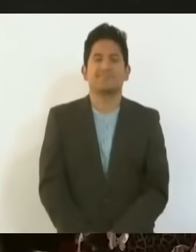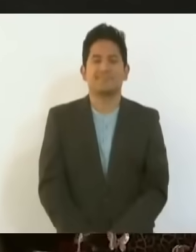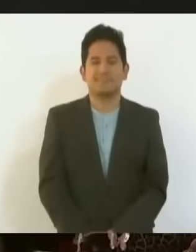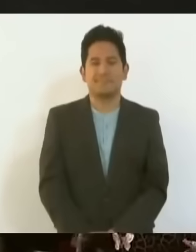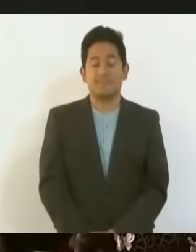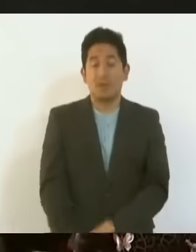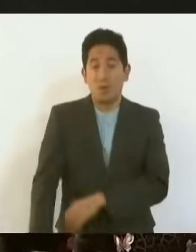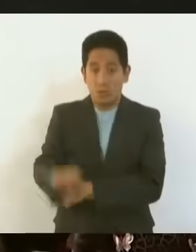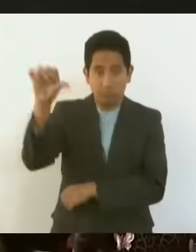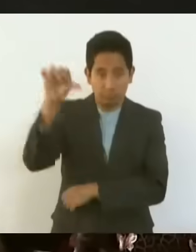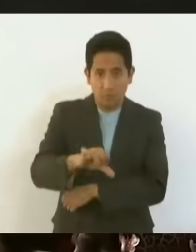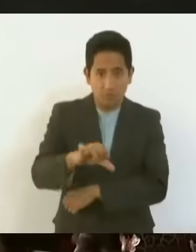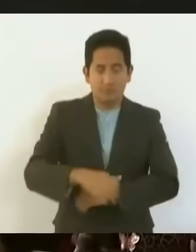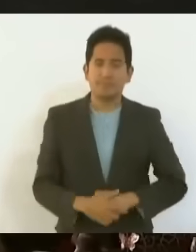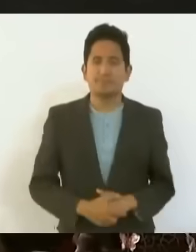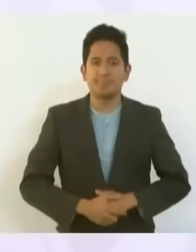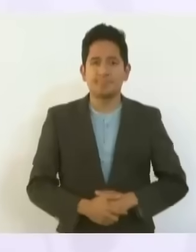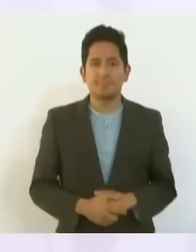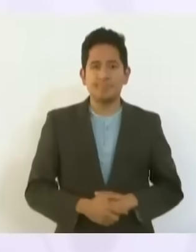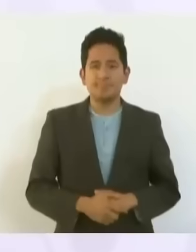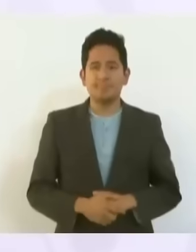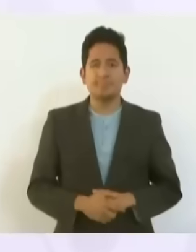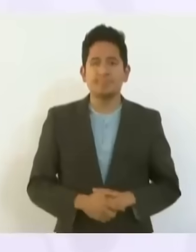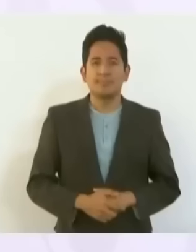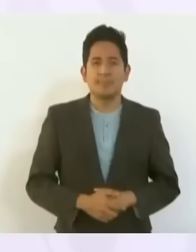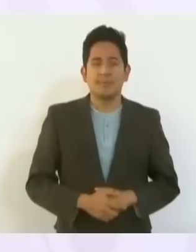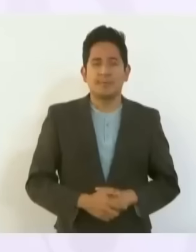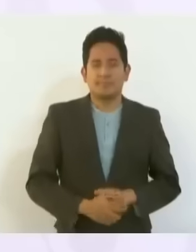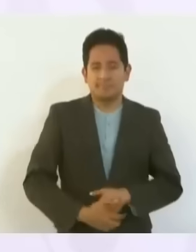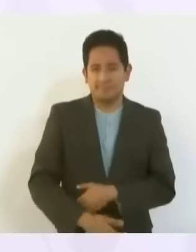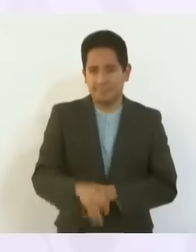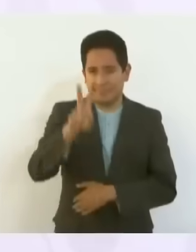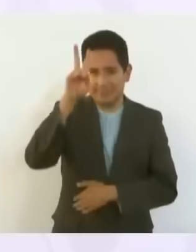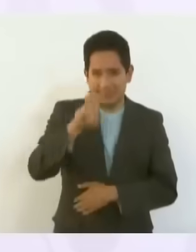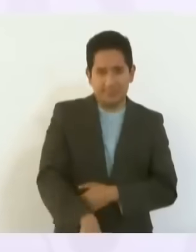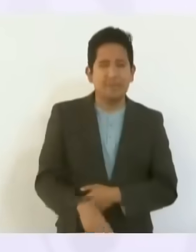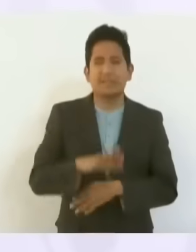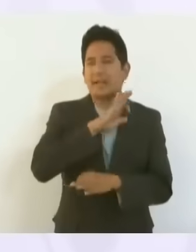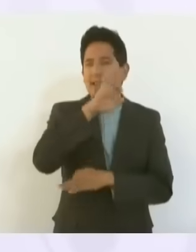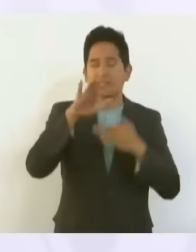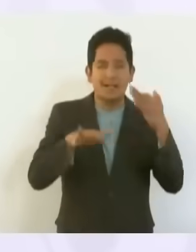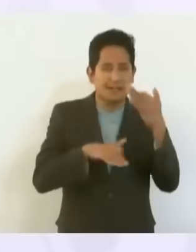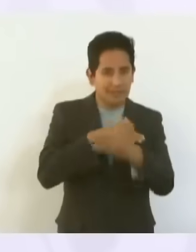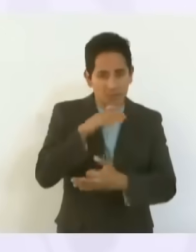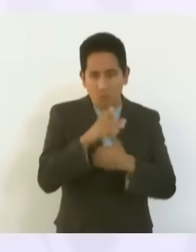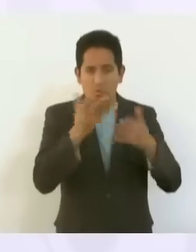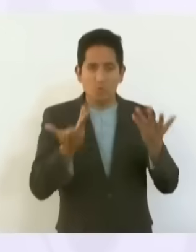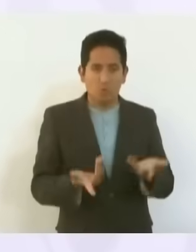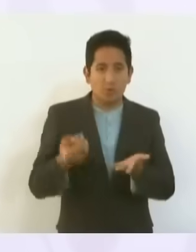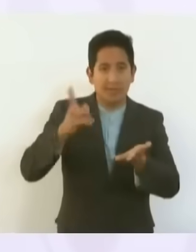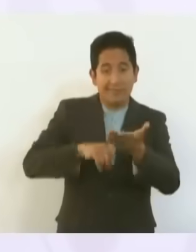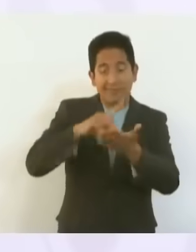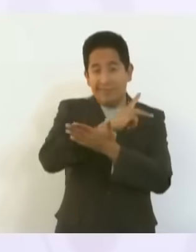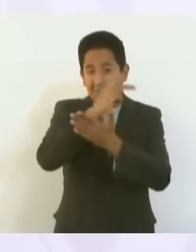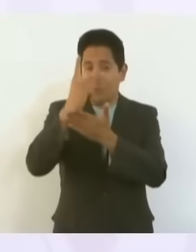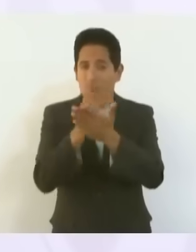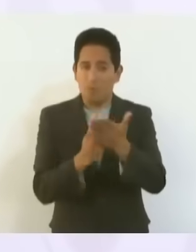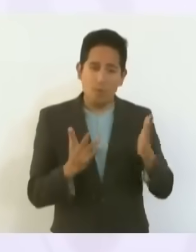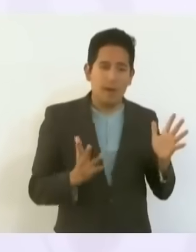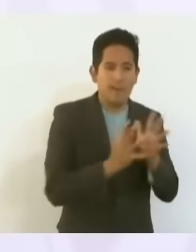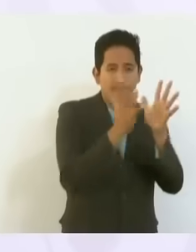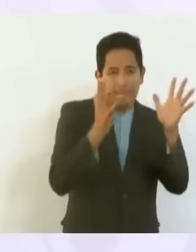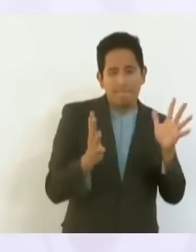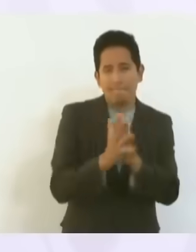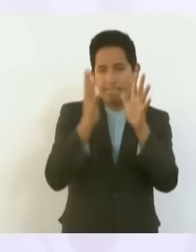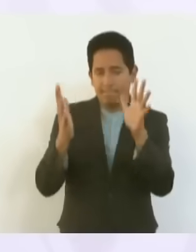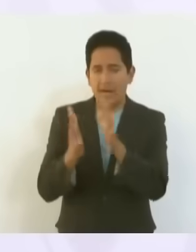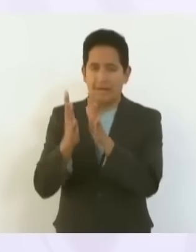Hoy. Muchas gracias a todos los que participan en los programas eh del gobierno de México,